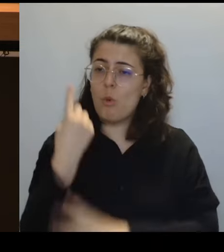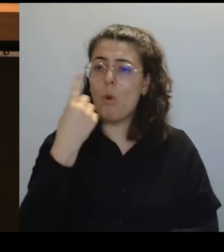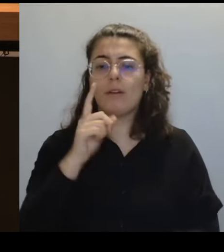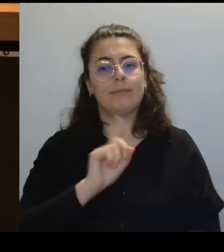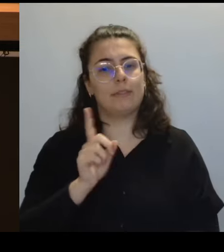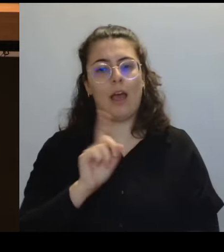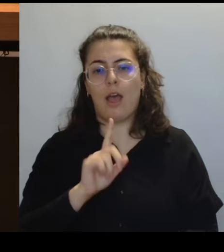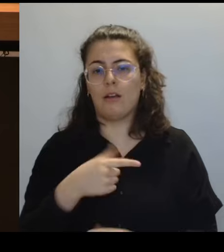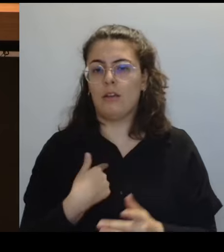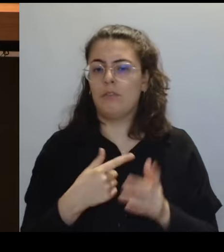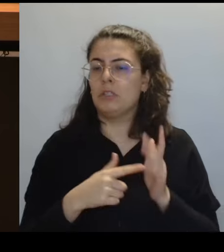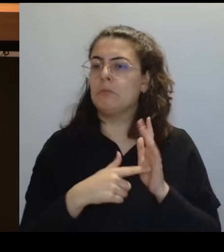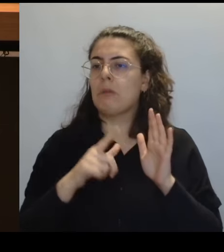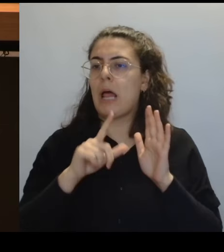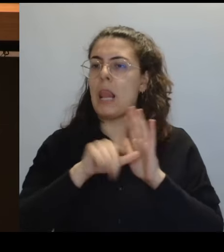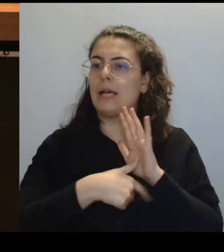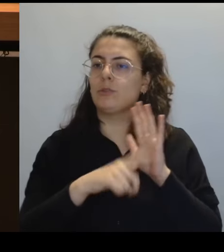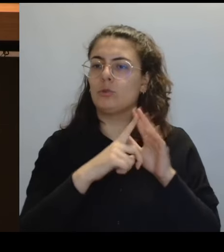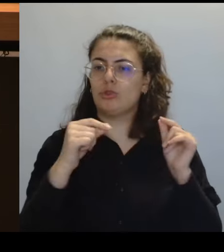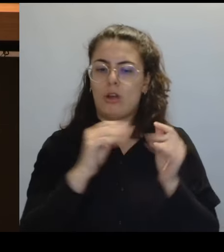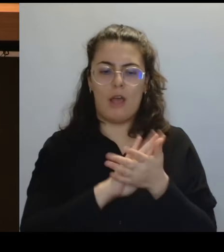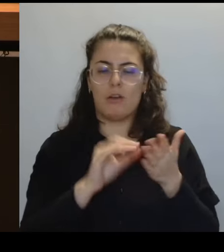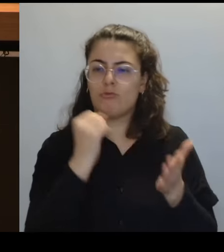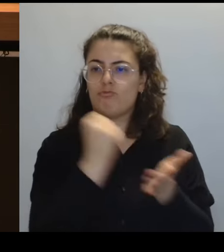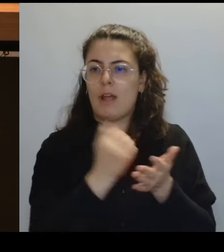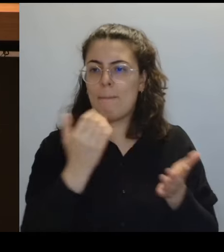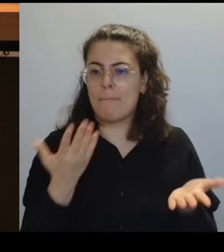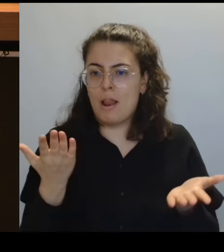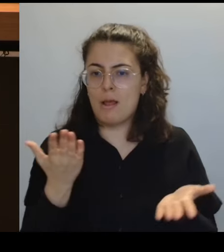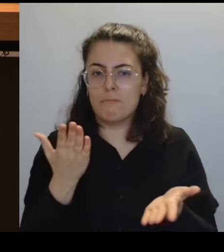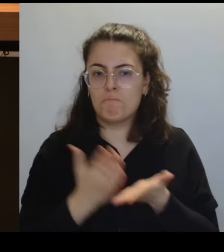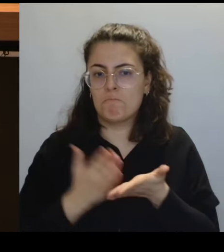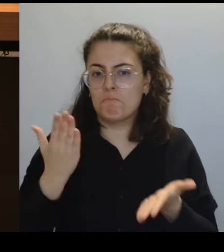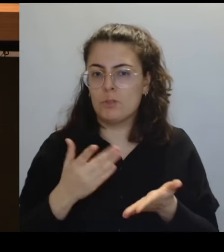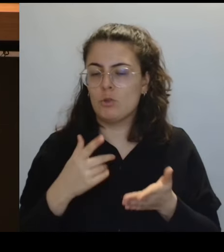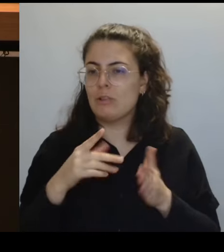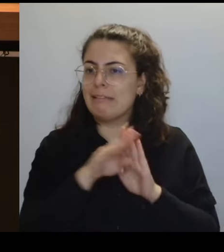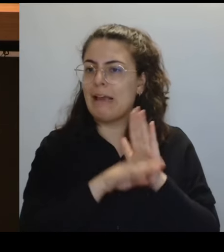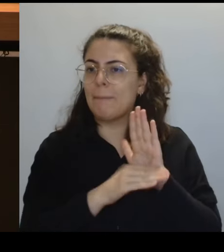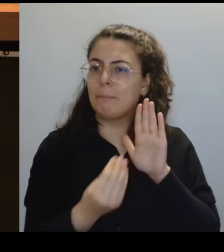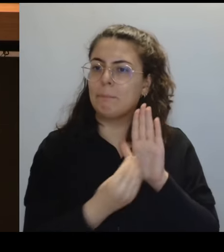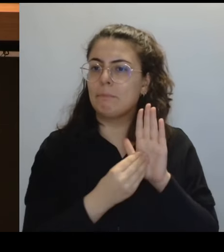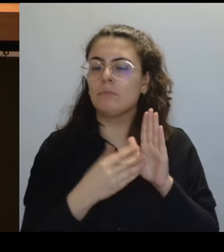ihr Klappkärtchen, kriegen Stempel drauf und dann gehen sie wieder ohne Termin, ohne irgendwas am Infocounter.